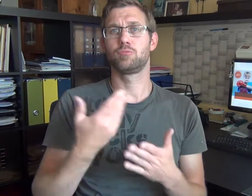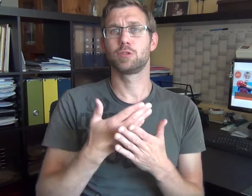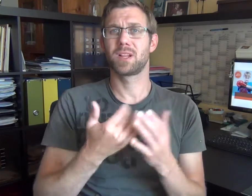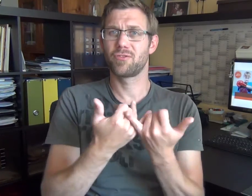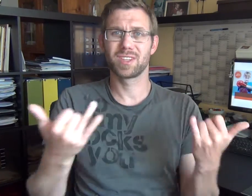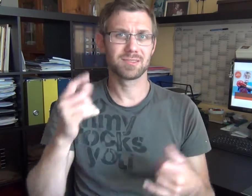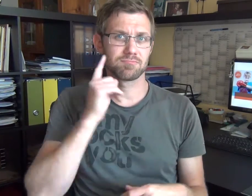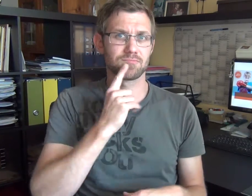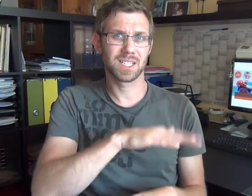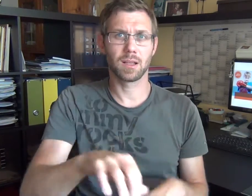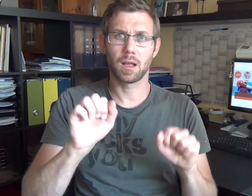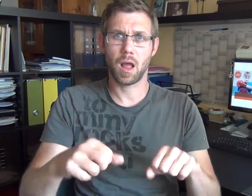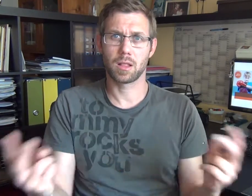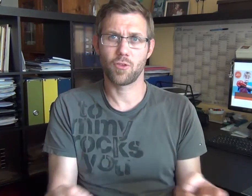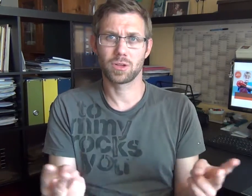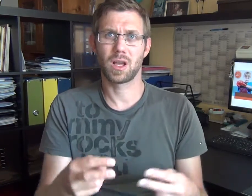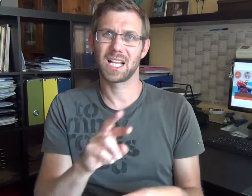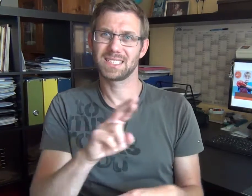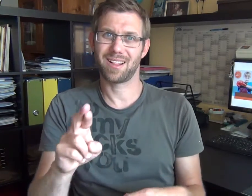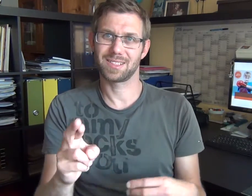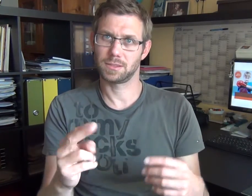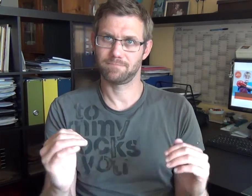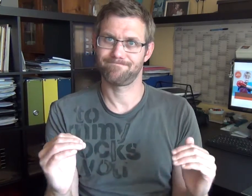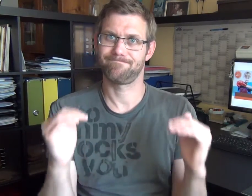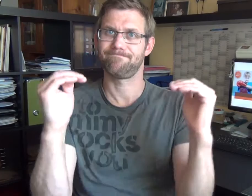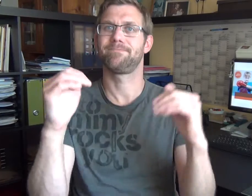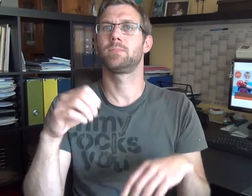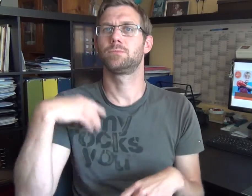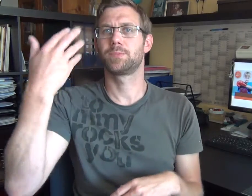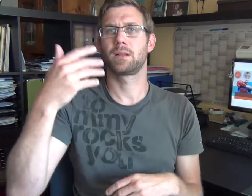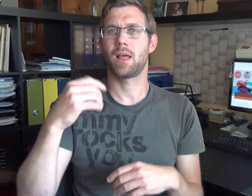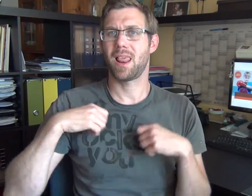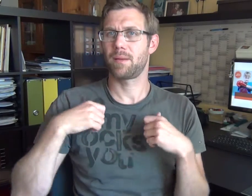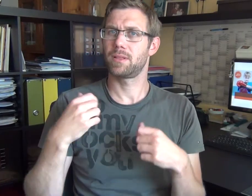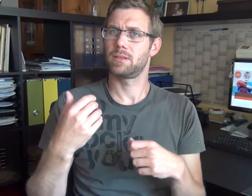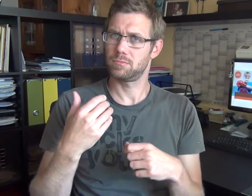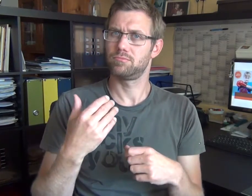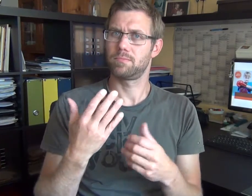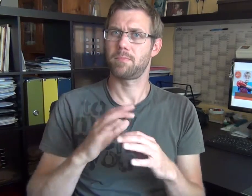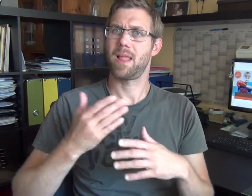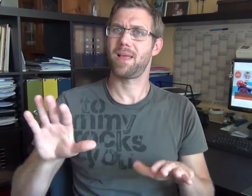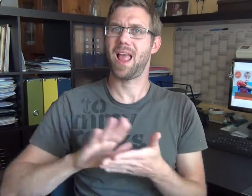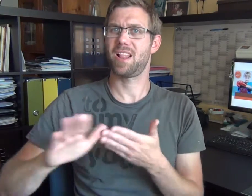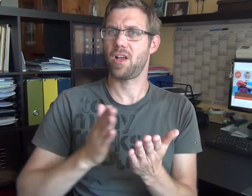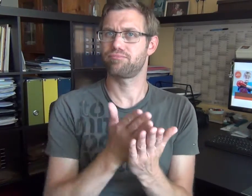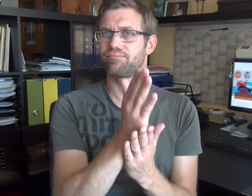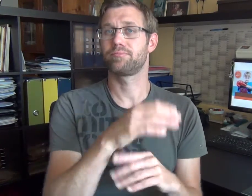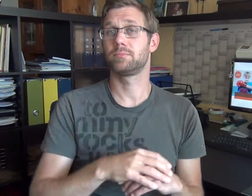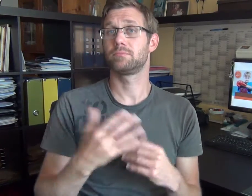Zum Beispiel, wie gehörlose Kinder in ihrer Resilienz gefördert werden können. So hätten sie es später im Leben einfacher.